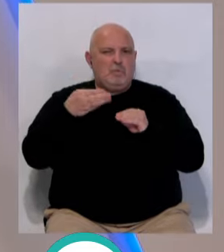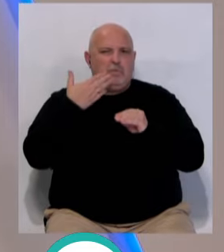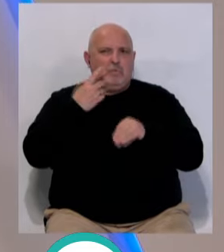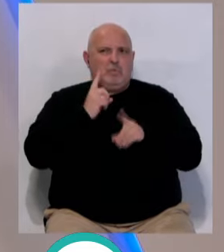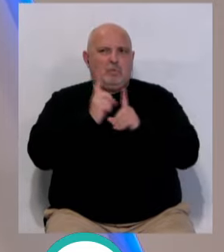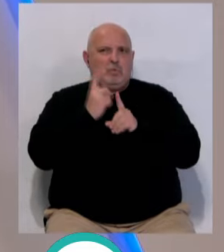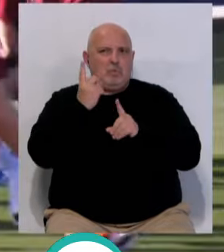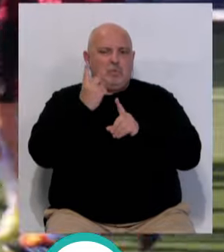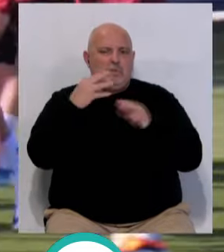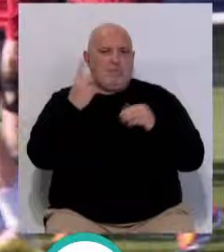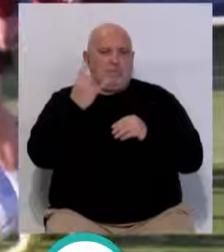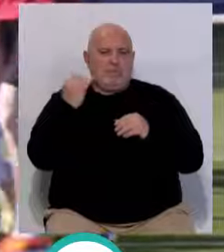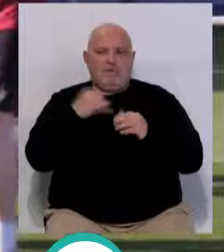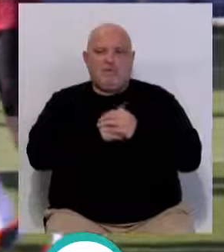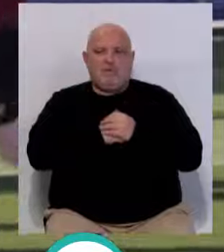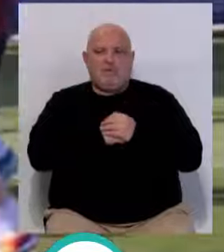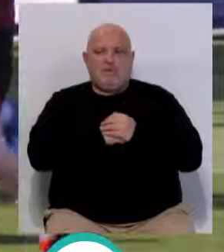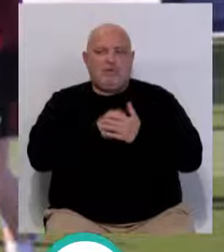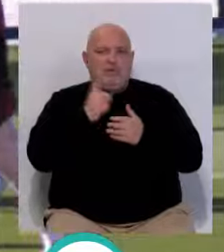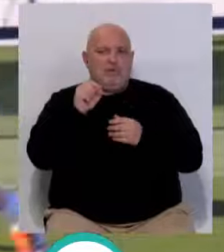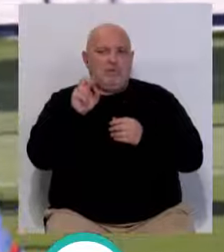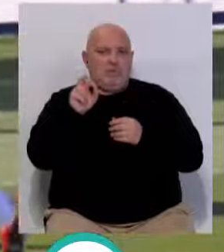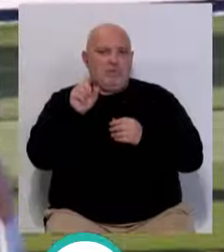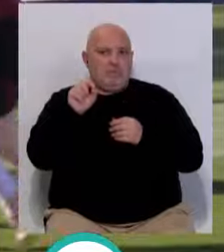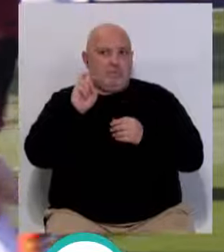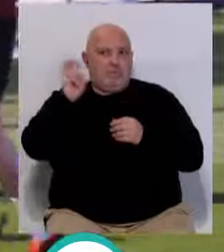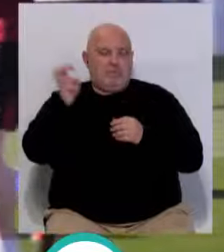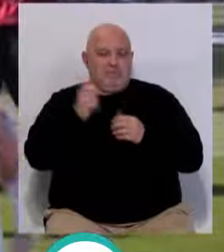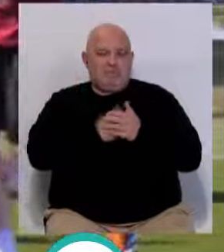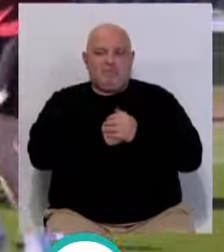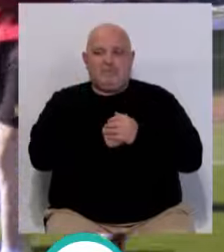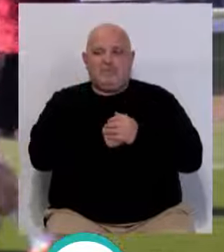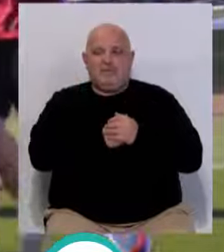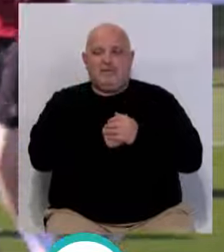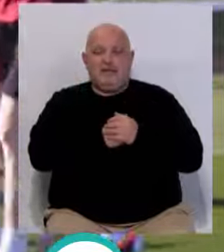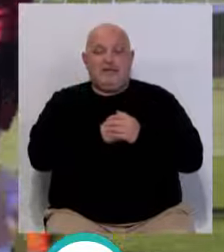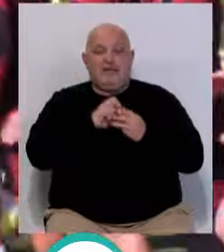partido solo y creo que jugó un minuto jugó minuto con y y el central no el central había